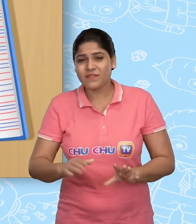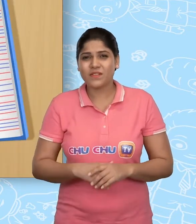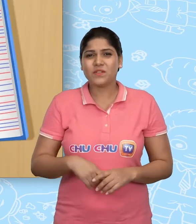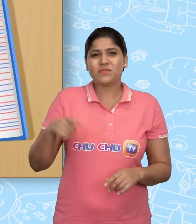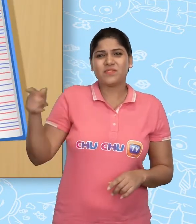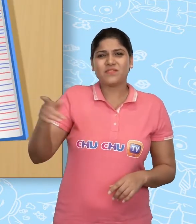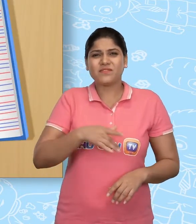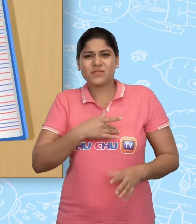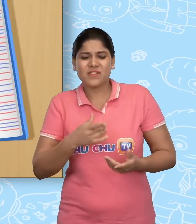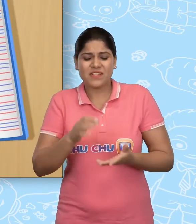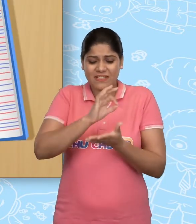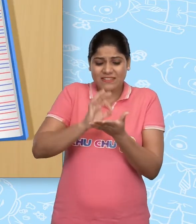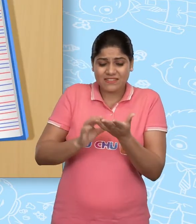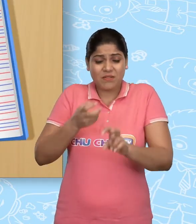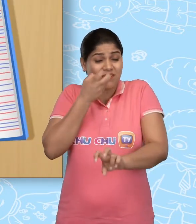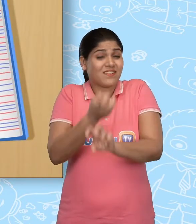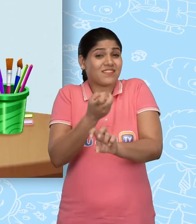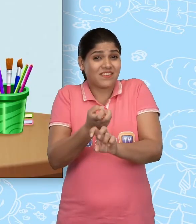उसे लगता था की लिखना बहुत कठिन है।